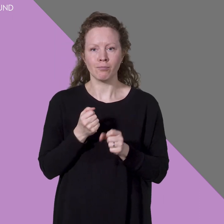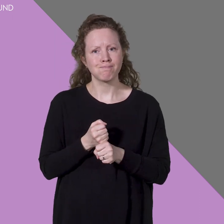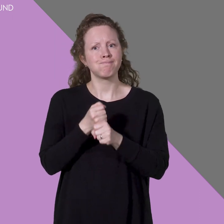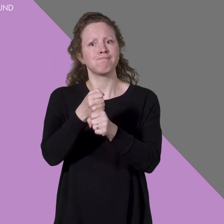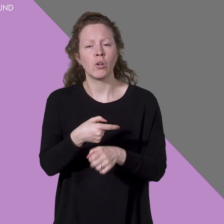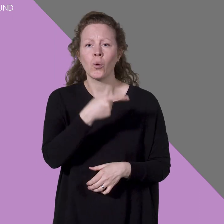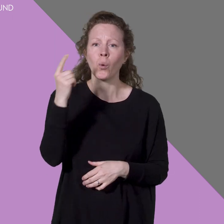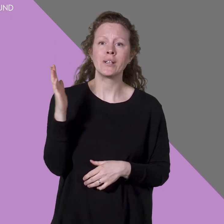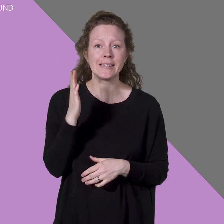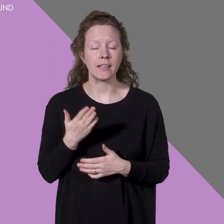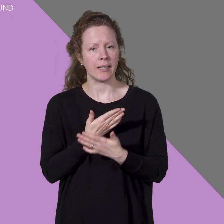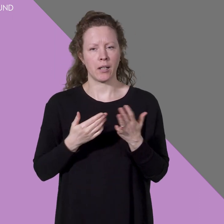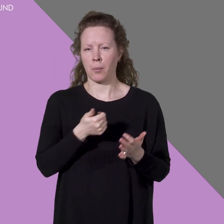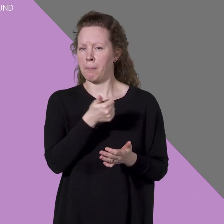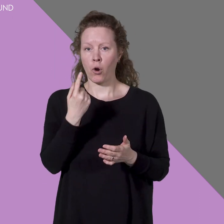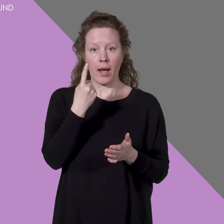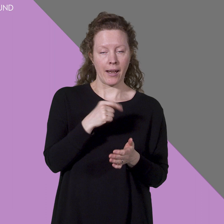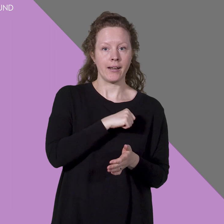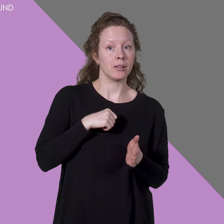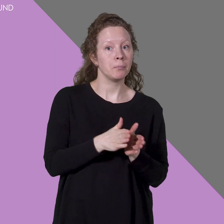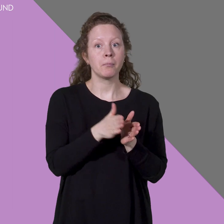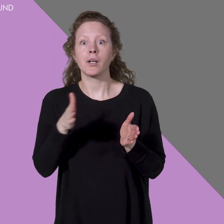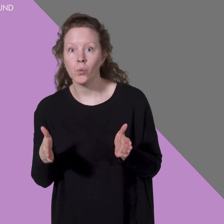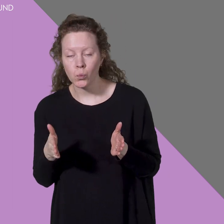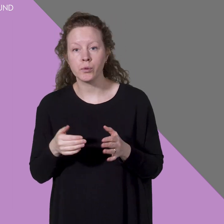som sträcker sig längre en regeringsperiod.